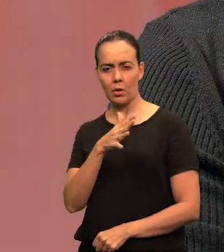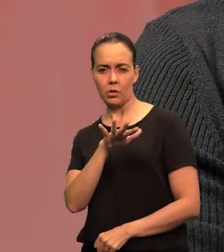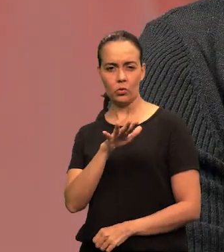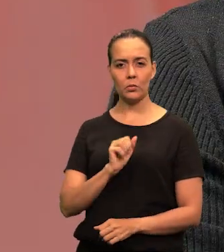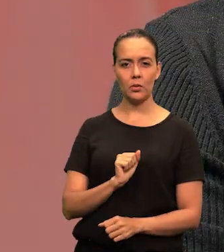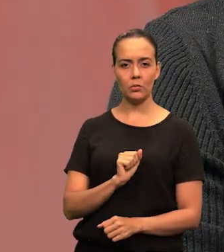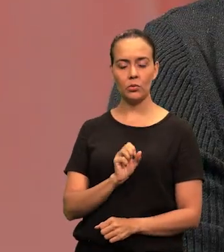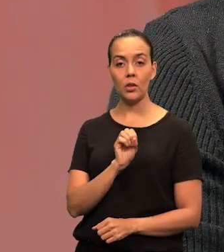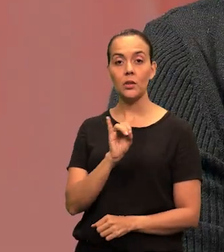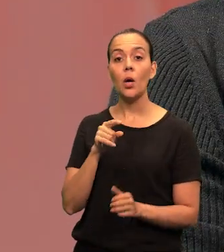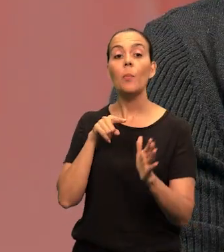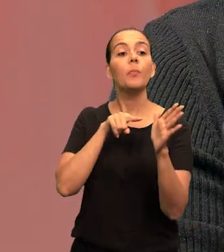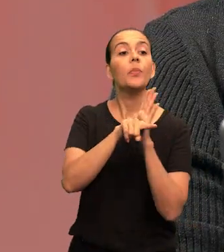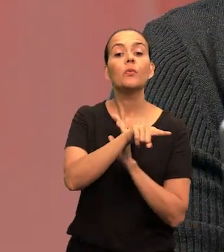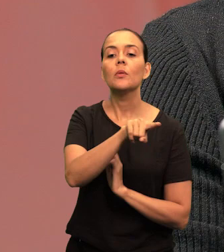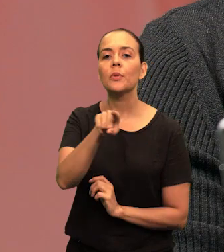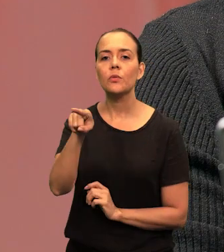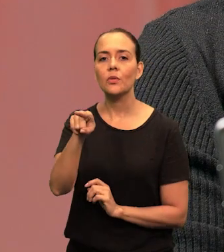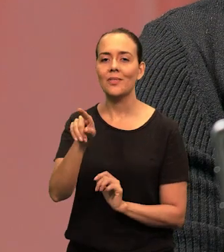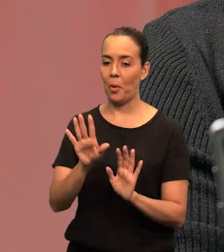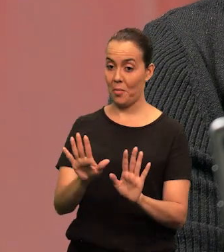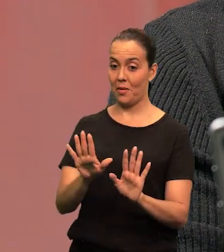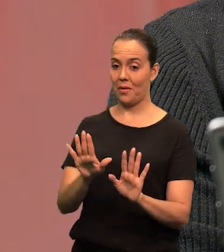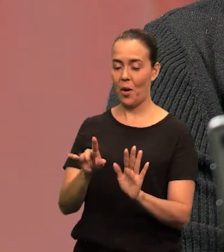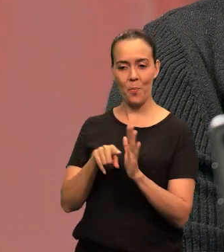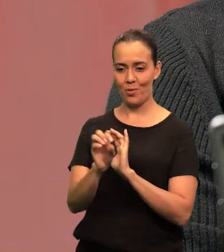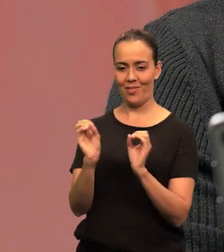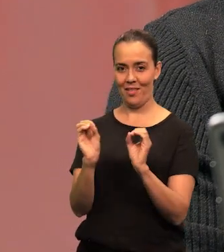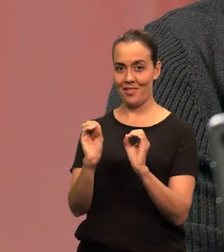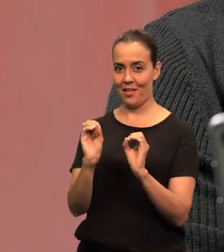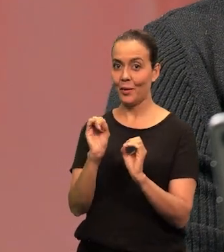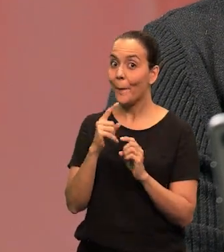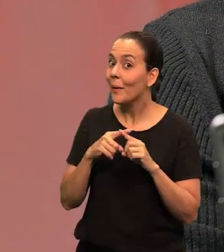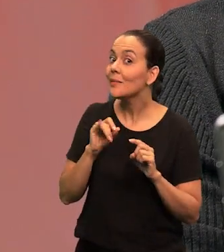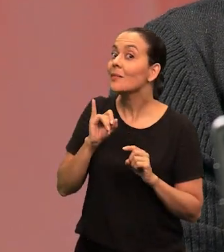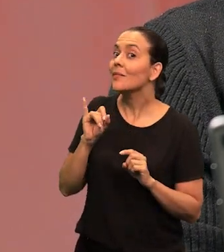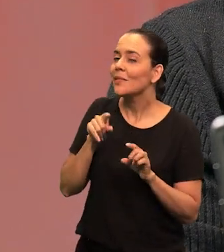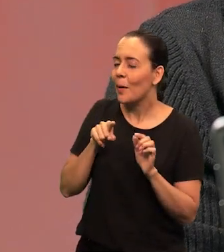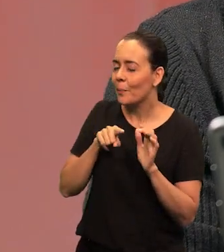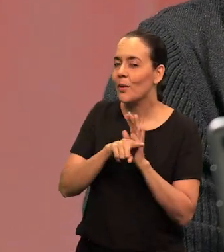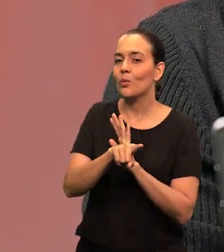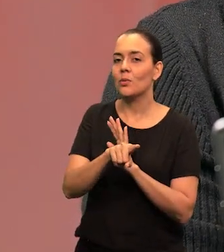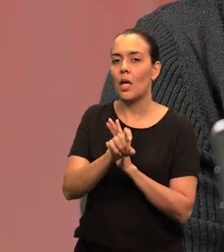Pelo menos. Se eu perguntar aqui e agora, não vou perguntar, mas se eu perguntar